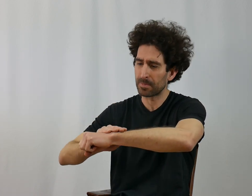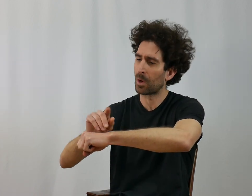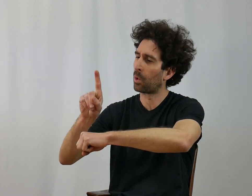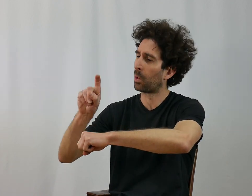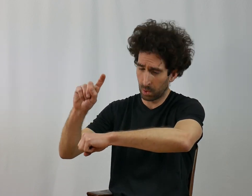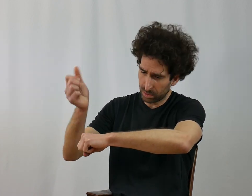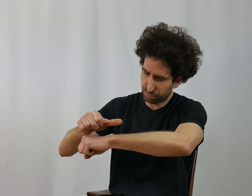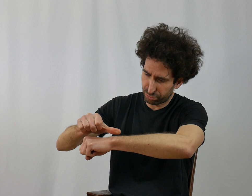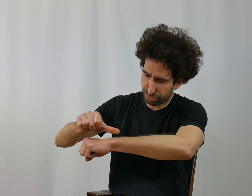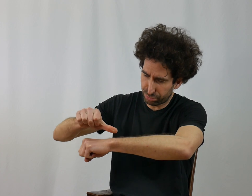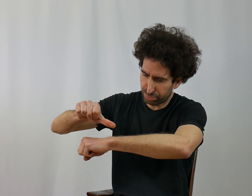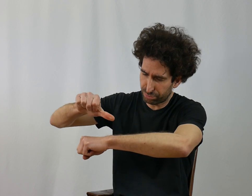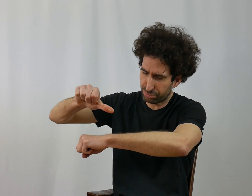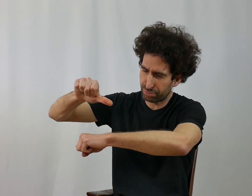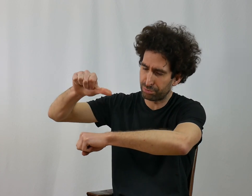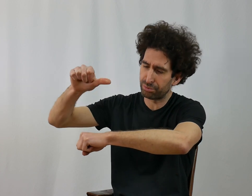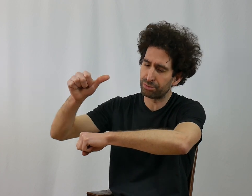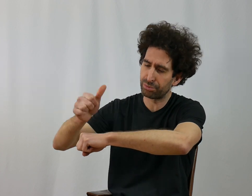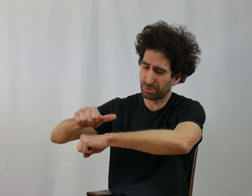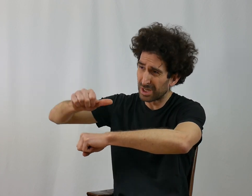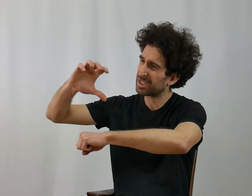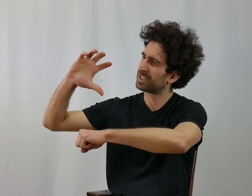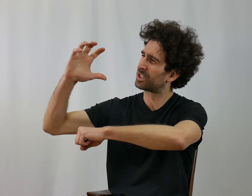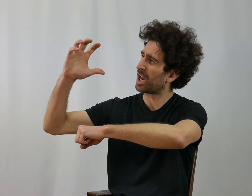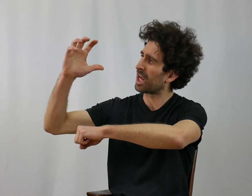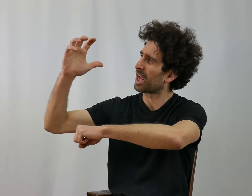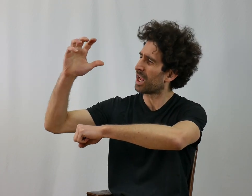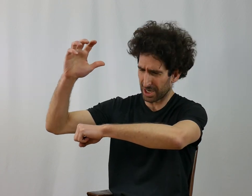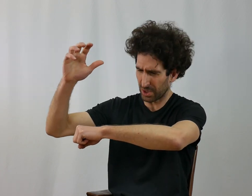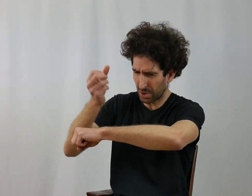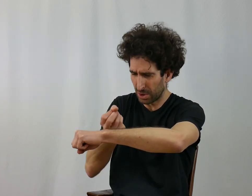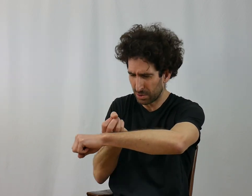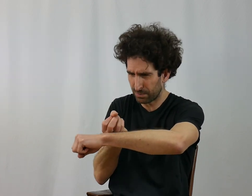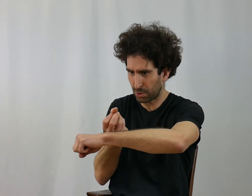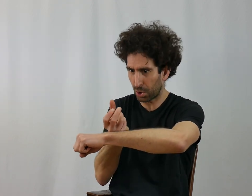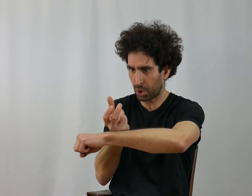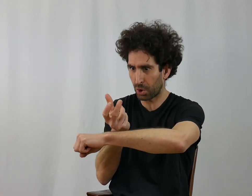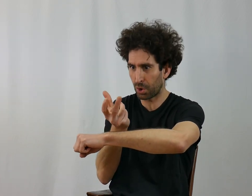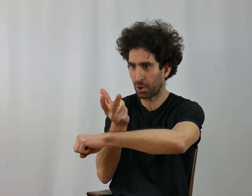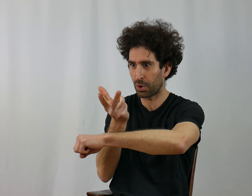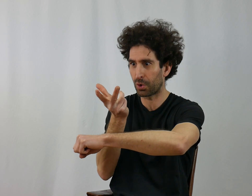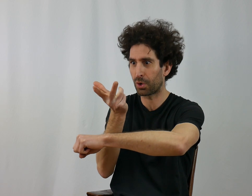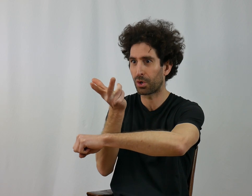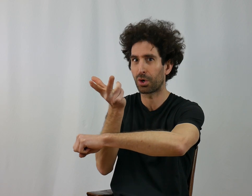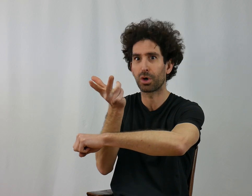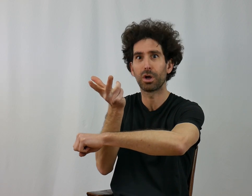*Arrose puis expose au soleil* *Fleur qui pousse et éclot*